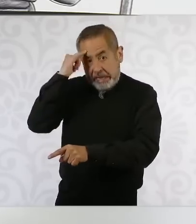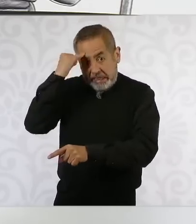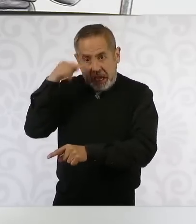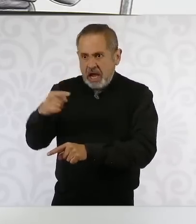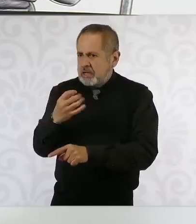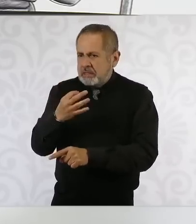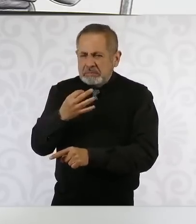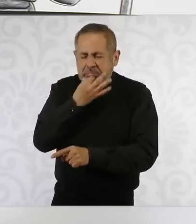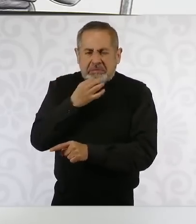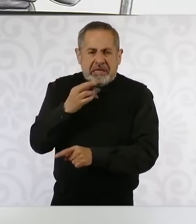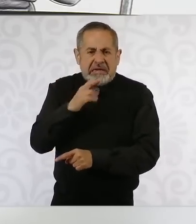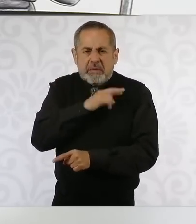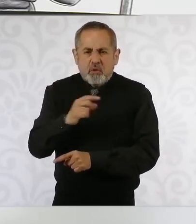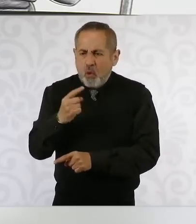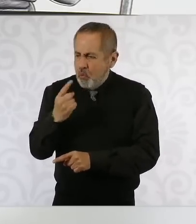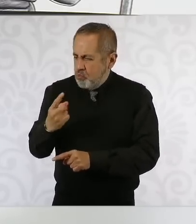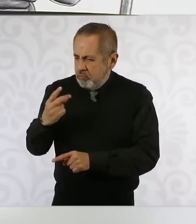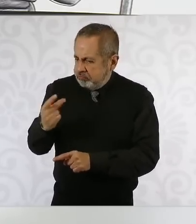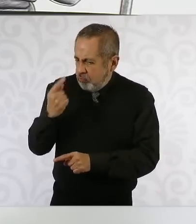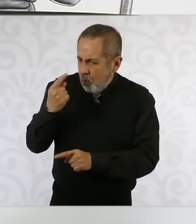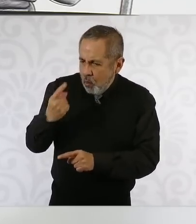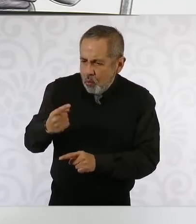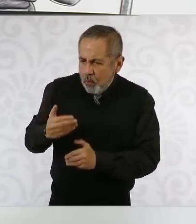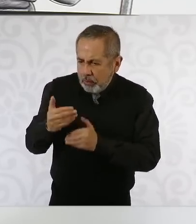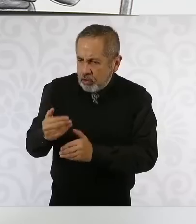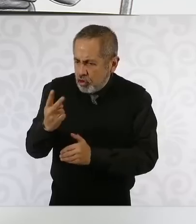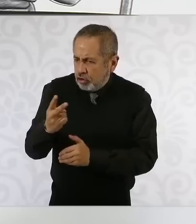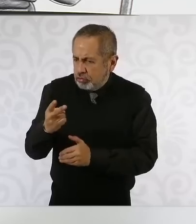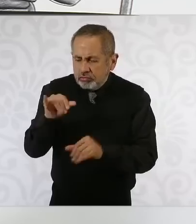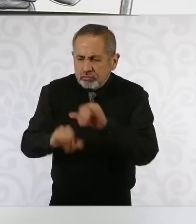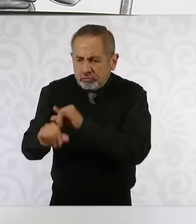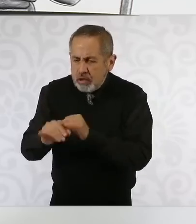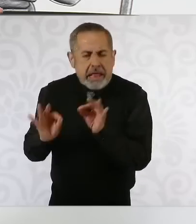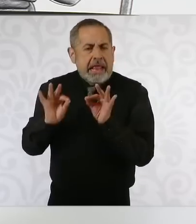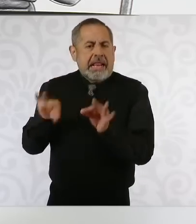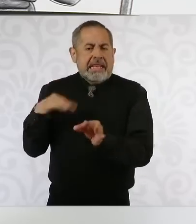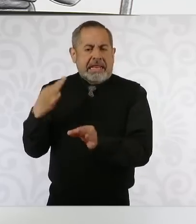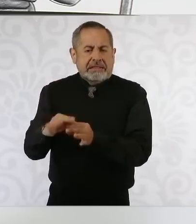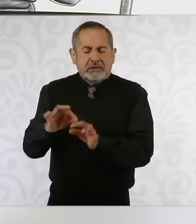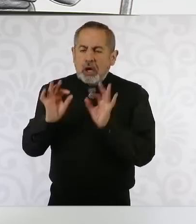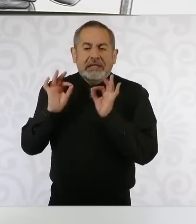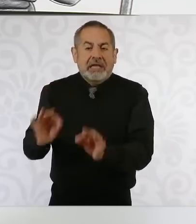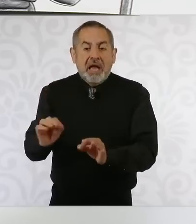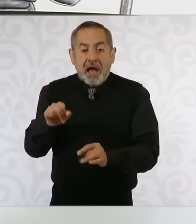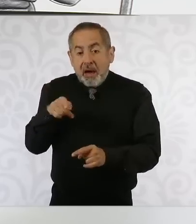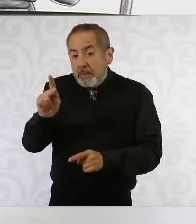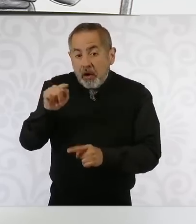solo dos pasos se puede producir este precursor sin embargo no es fácil de producir y no está